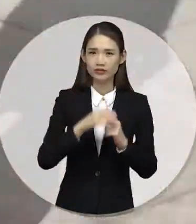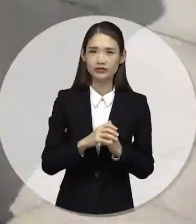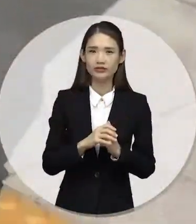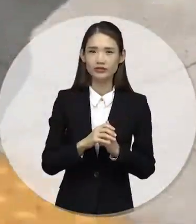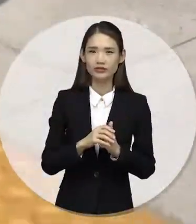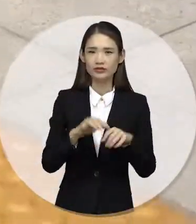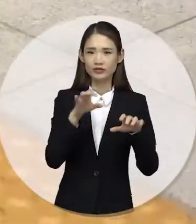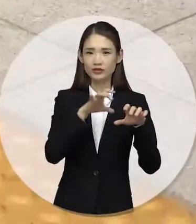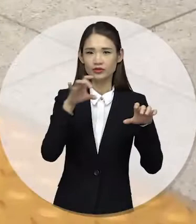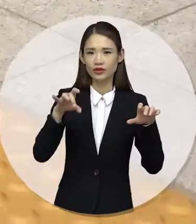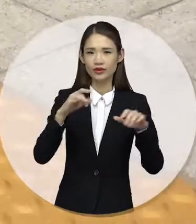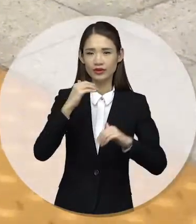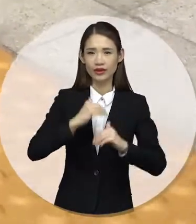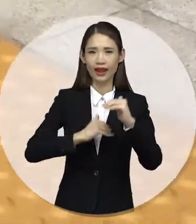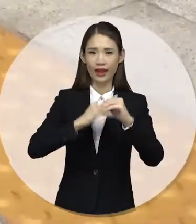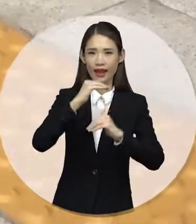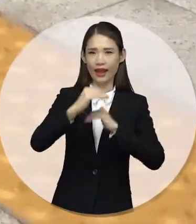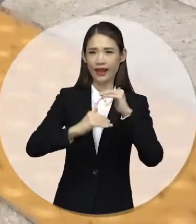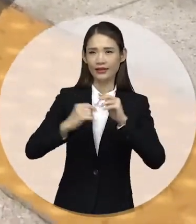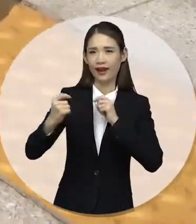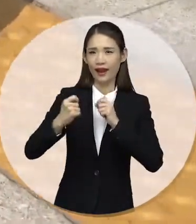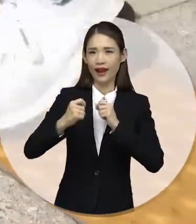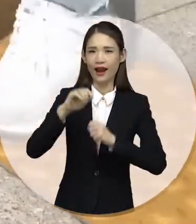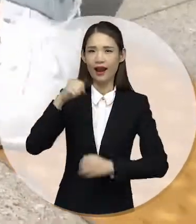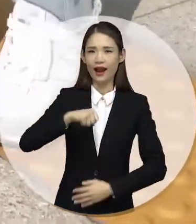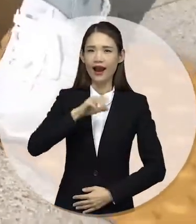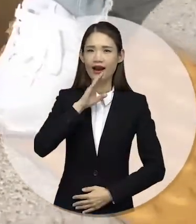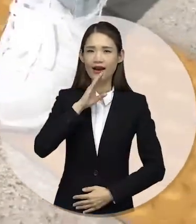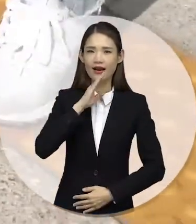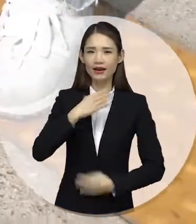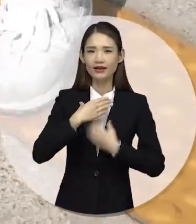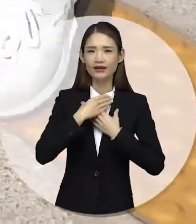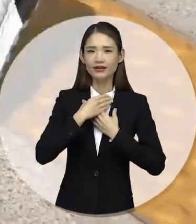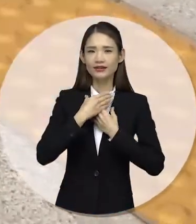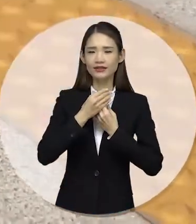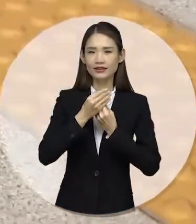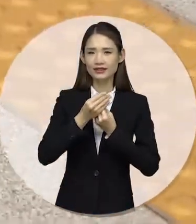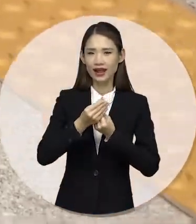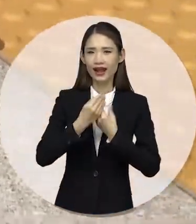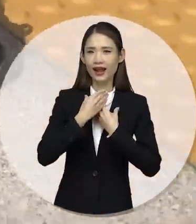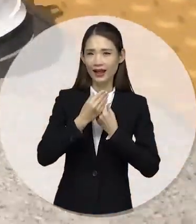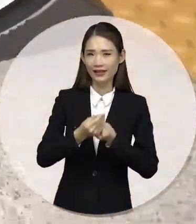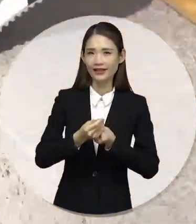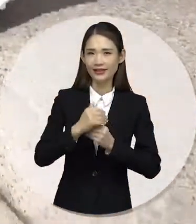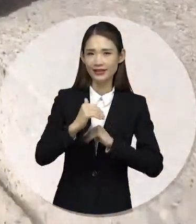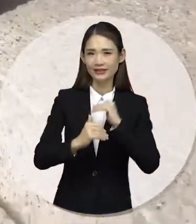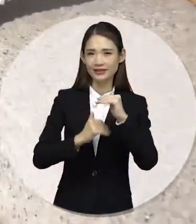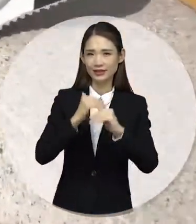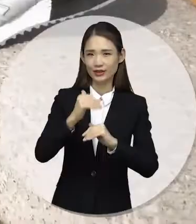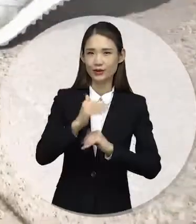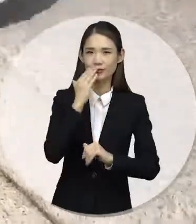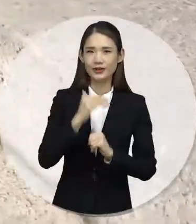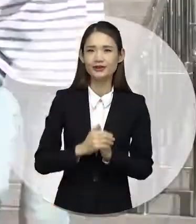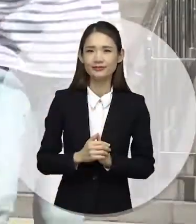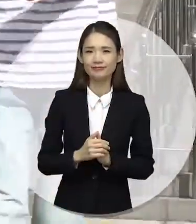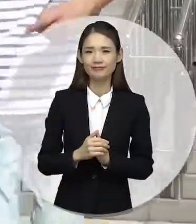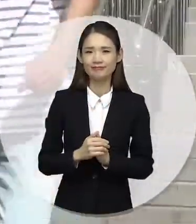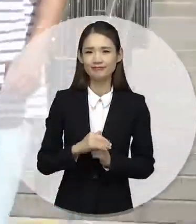김한솔 : 어? 점자블록? 계단 앞인가 보네. 딱 이렇게 그러면 안전하게 내가 로망까지 갈 수 있는 거지. 김소희 : 이야~ 로망으로 가는 길.